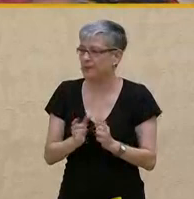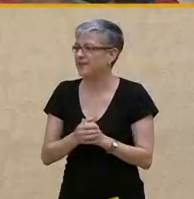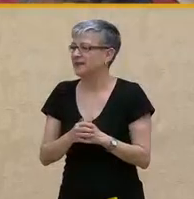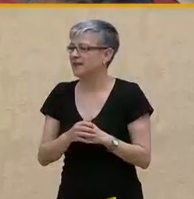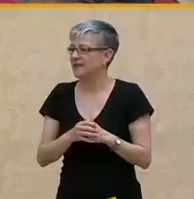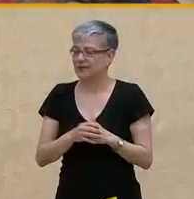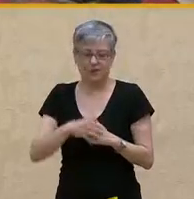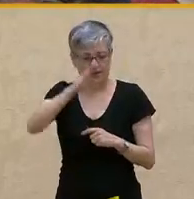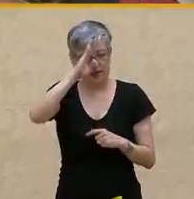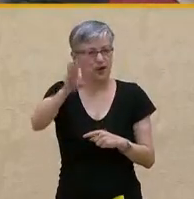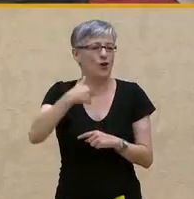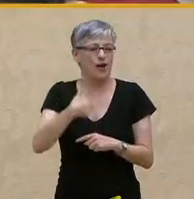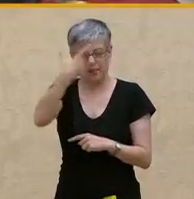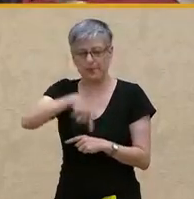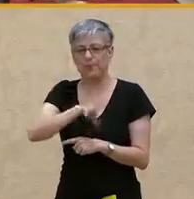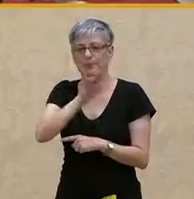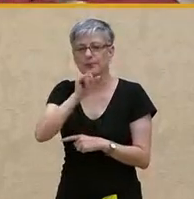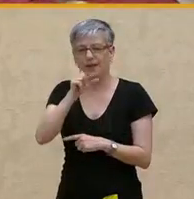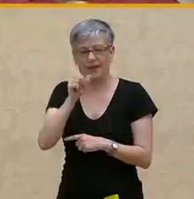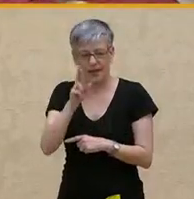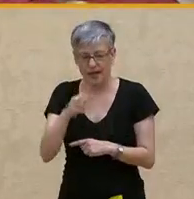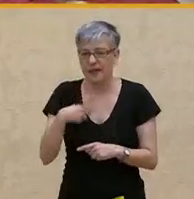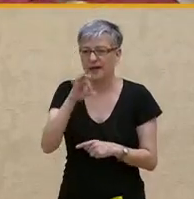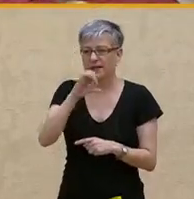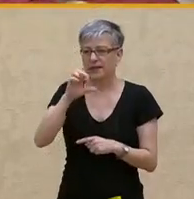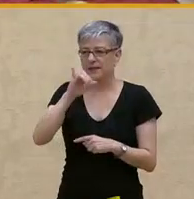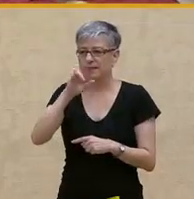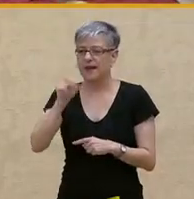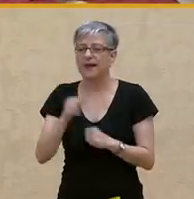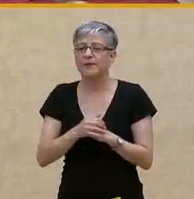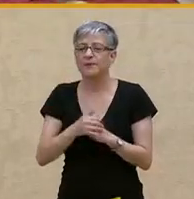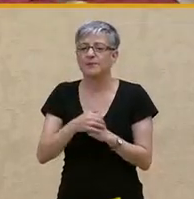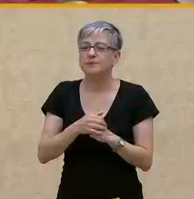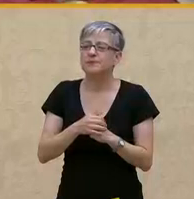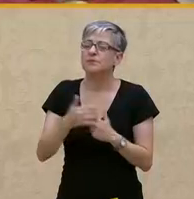Hola, soy Pilar Sierra, presidenta de Charge España, como bien ha dicho Ricard.